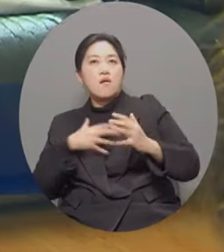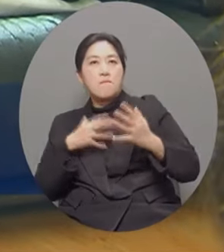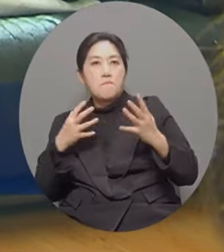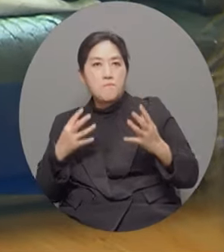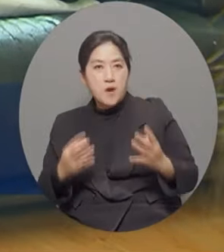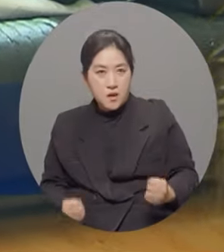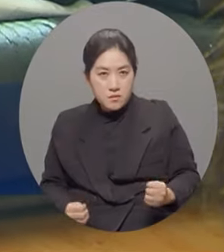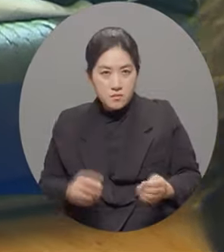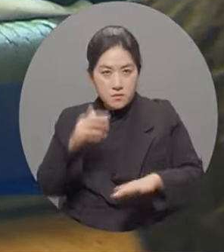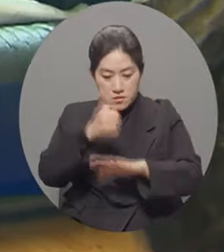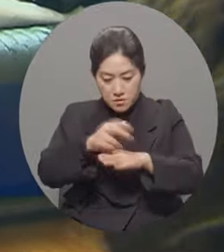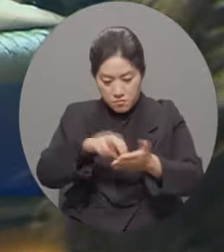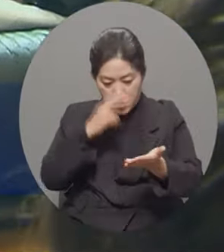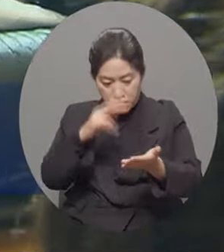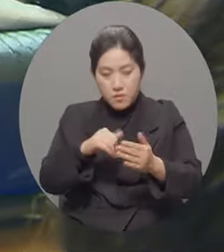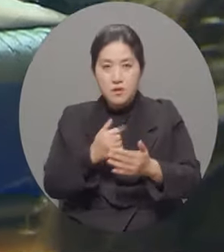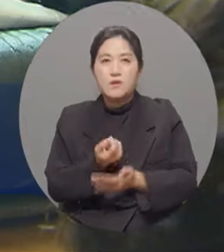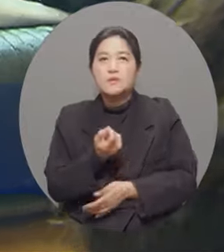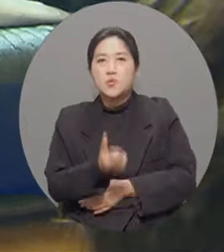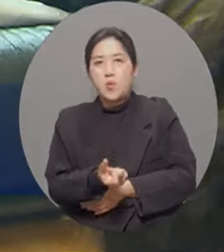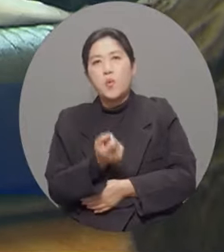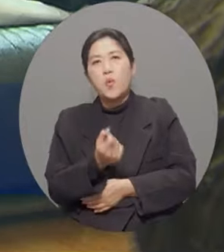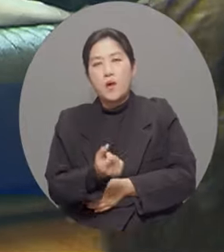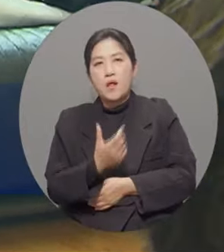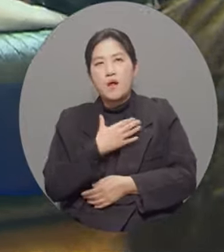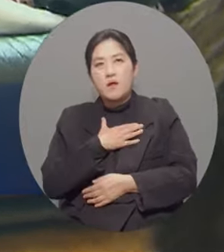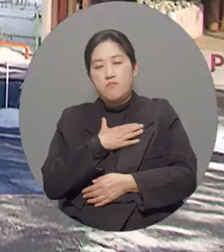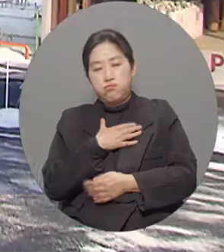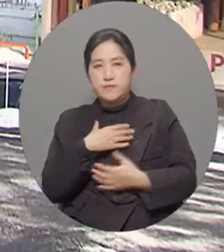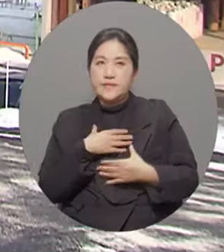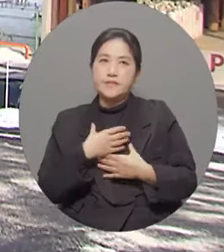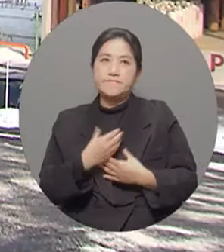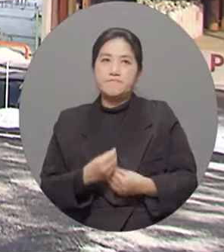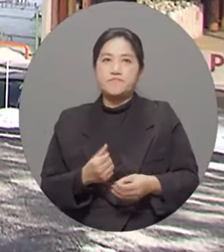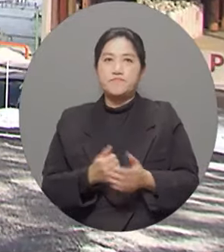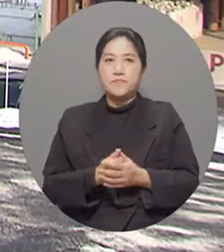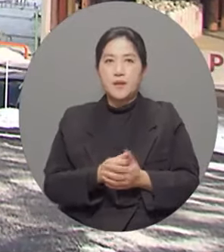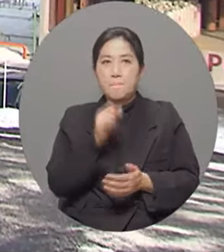그래서 내려올까 봐 많이 걱정을 했는데나중에 문자 보니까 양이 적어서.